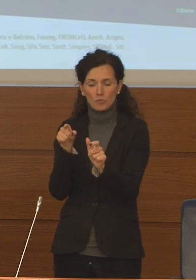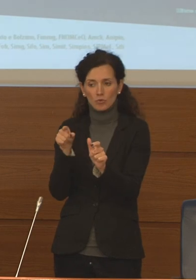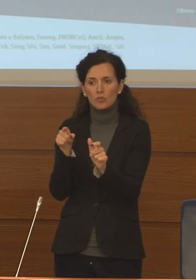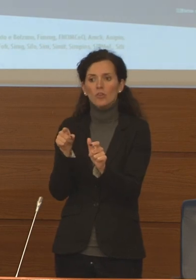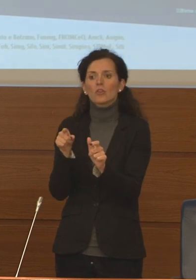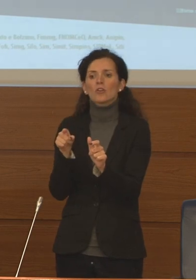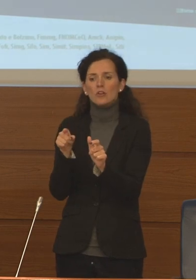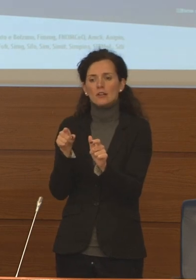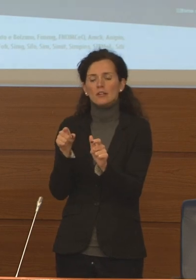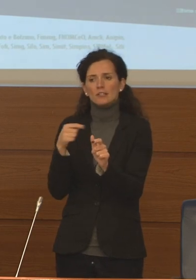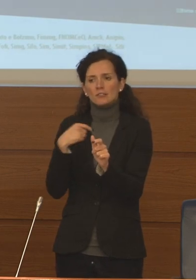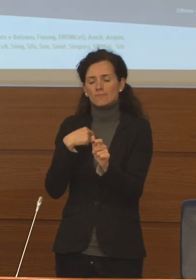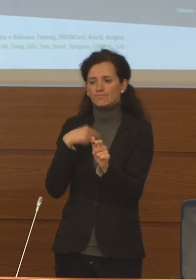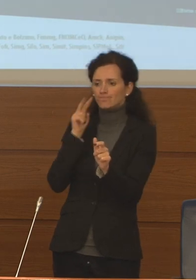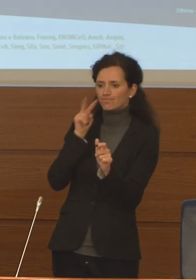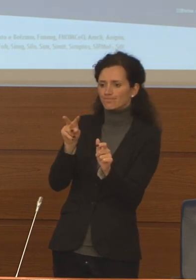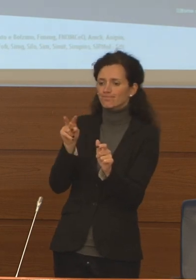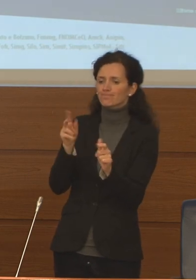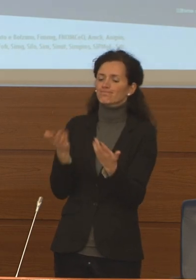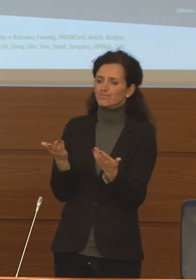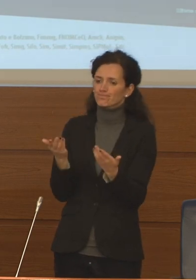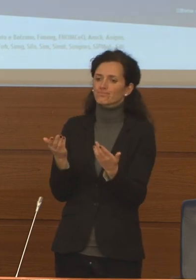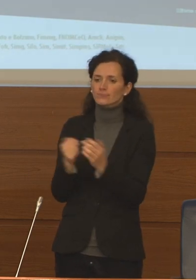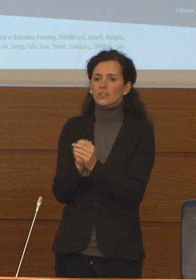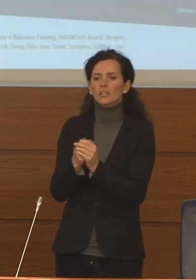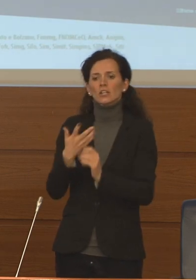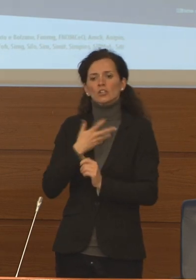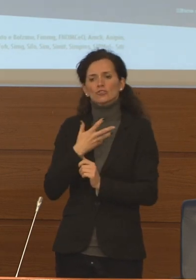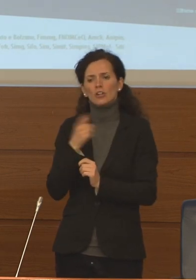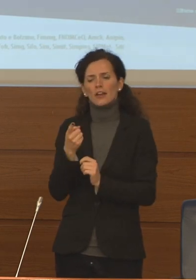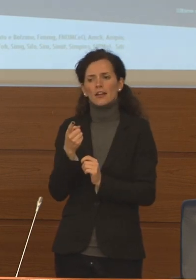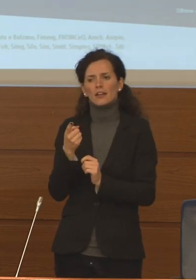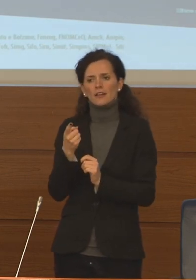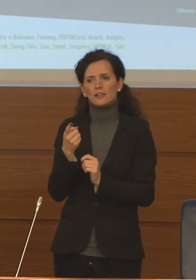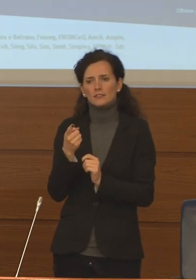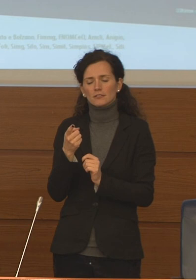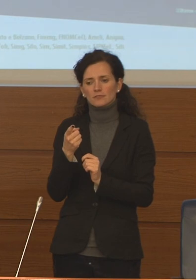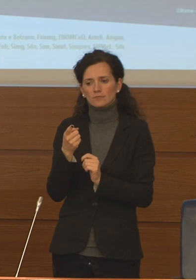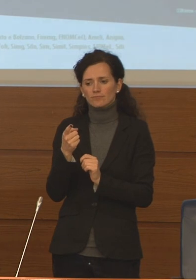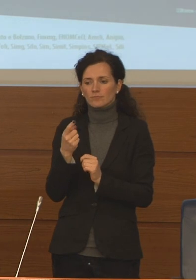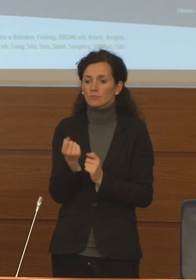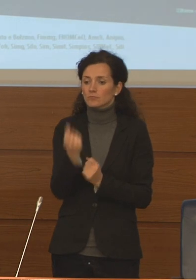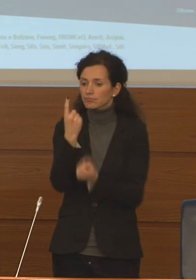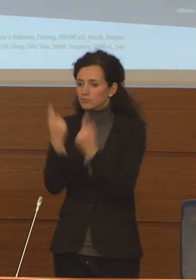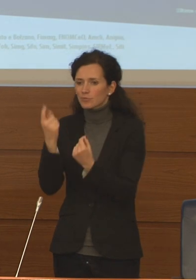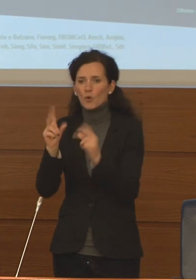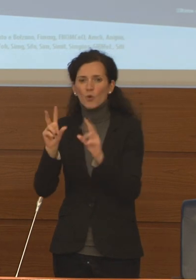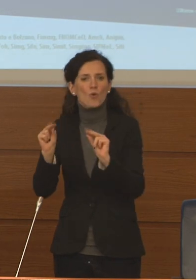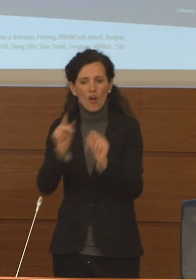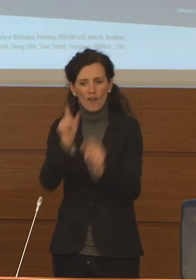vedendo in base a dati di incidenza e quindi di nuovi casi accertati o di